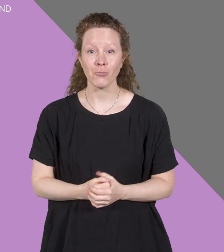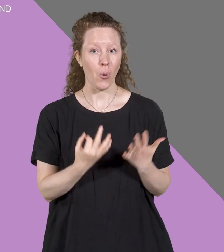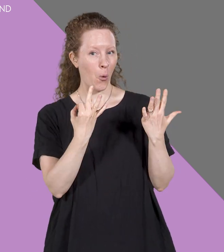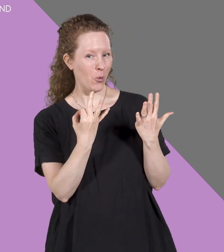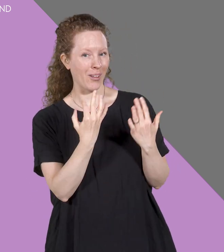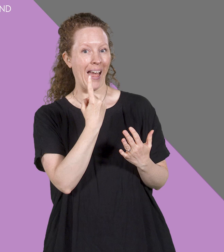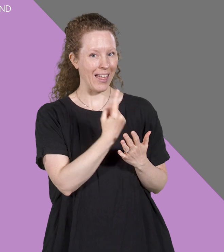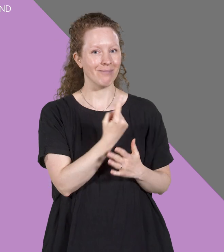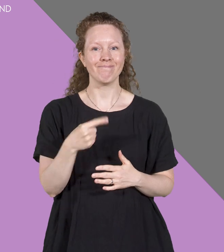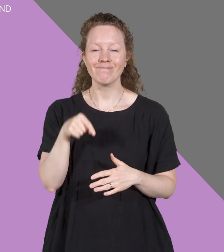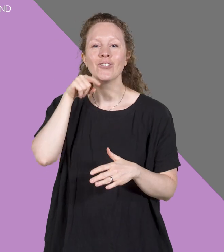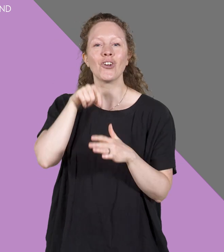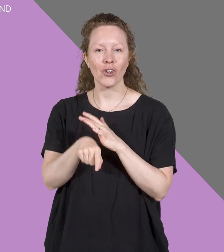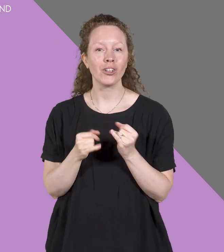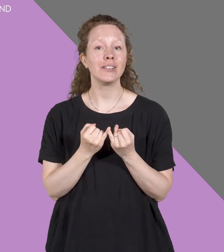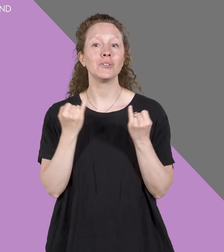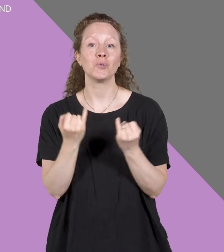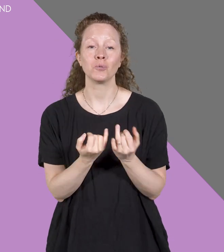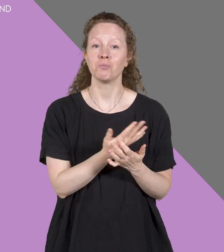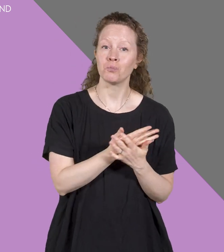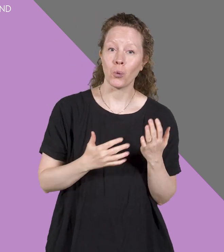En av dem är lektor Laura Kanto vid institutionen för -